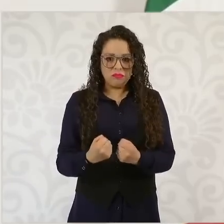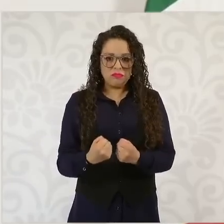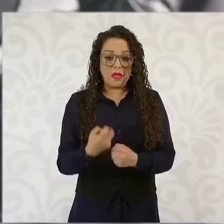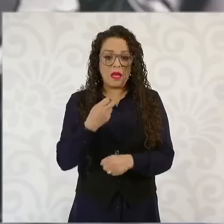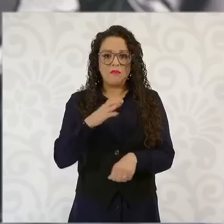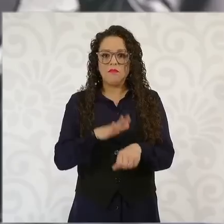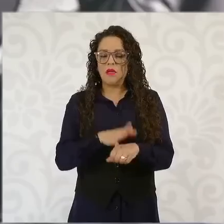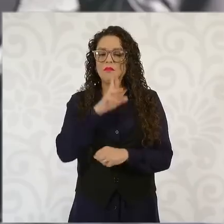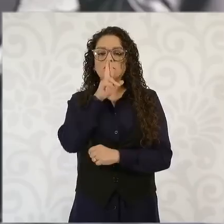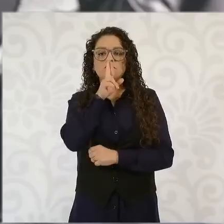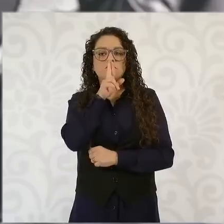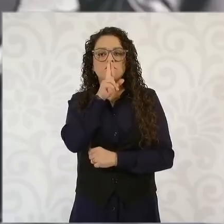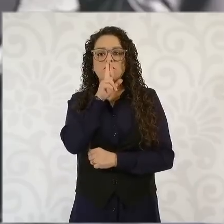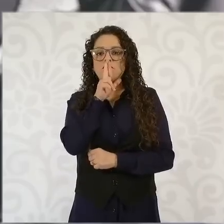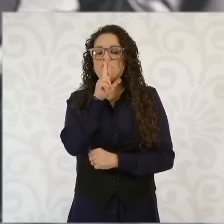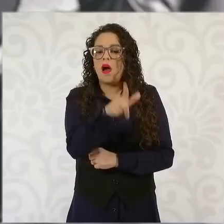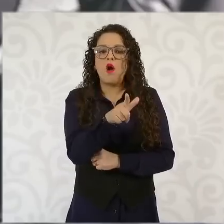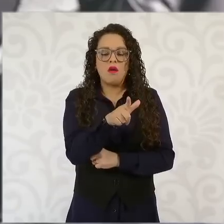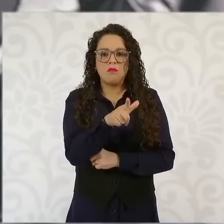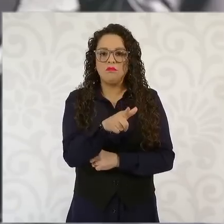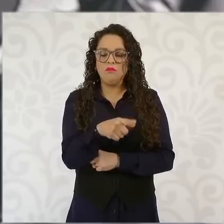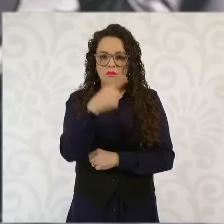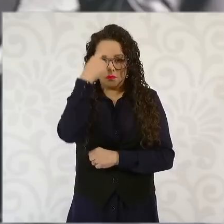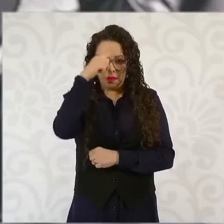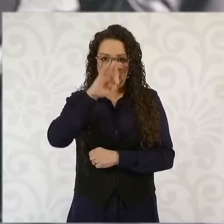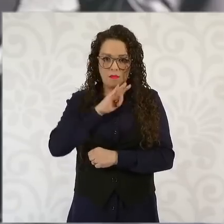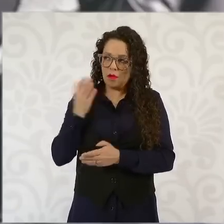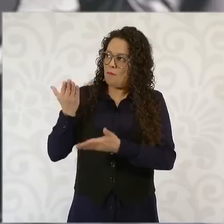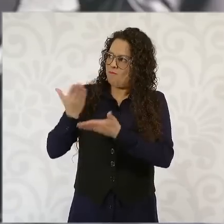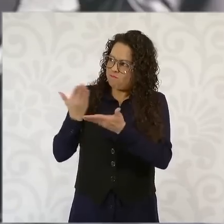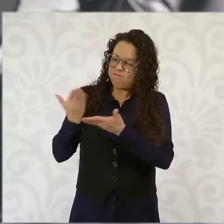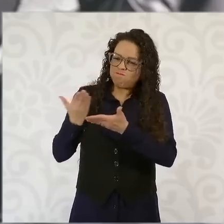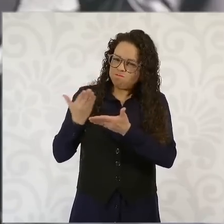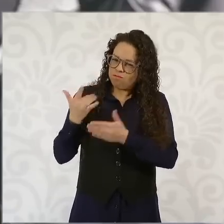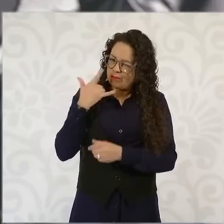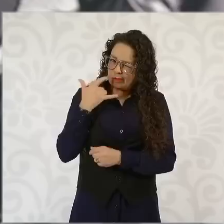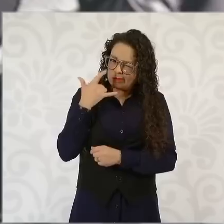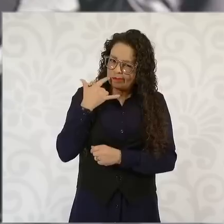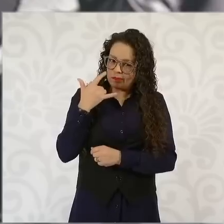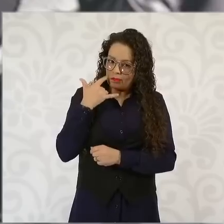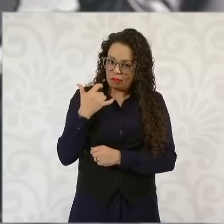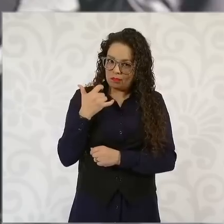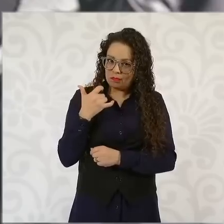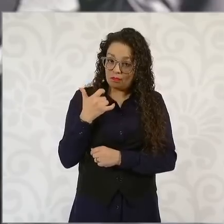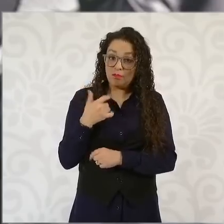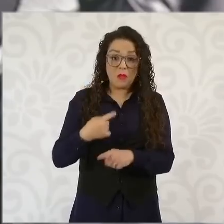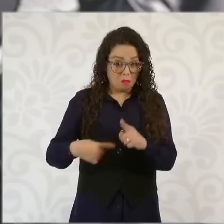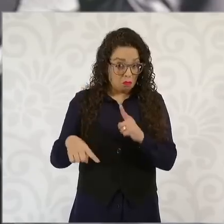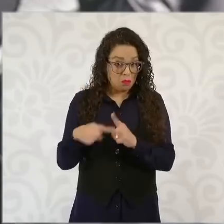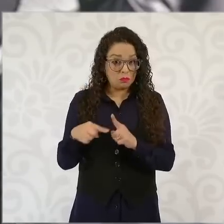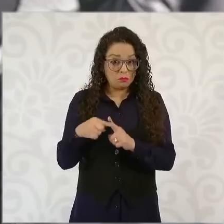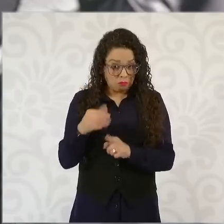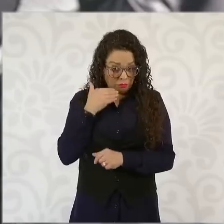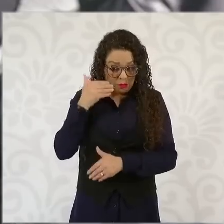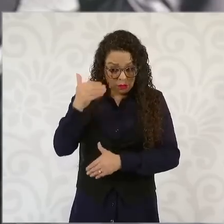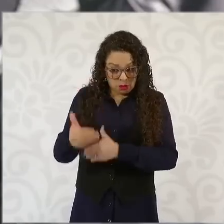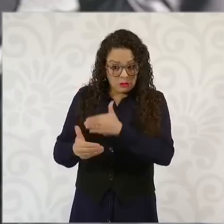posible y está dando resultados Entonces vamos a continuar